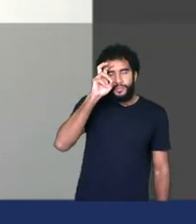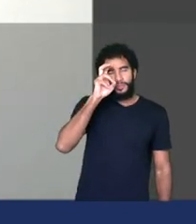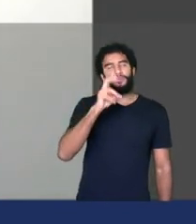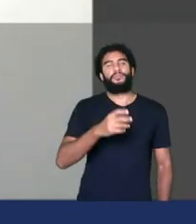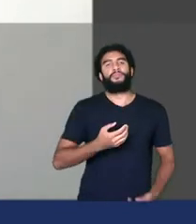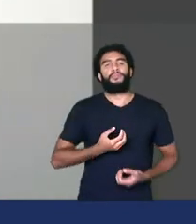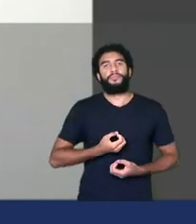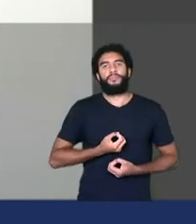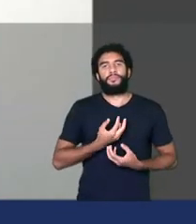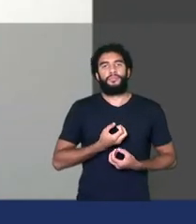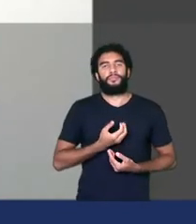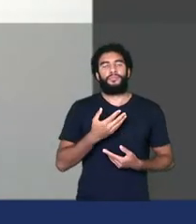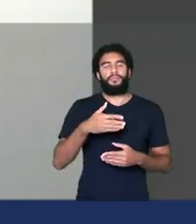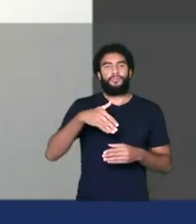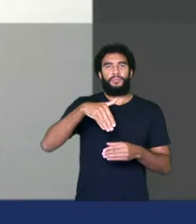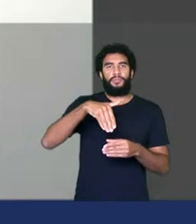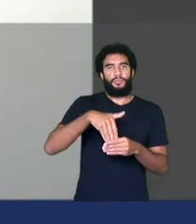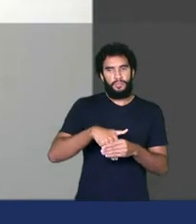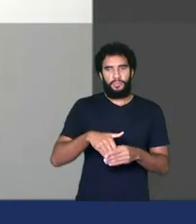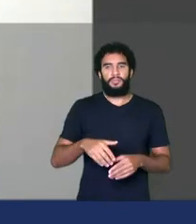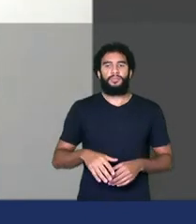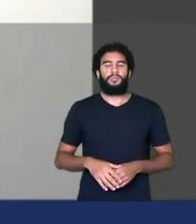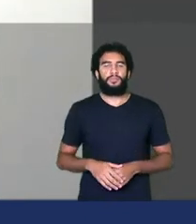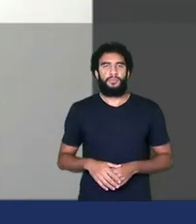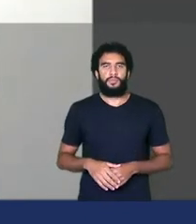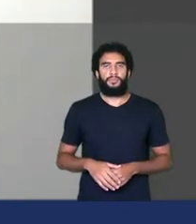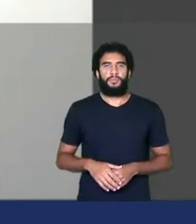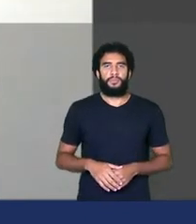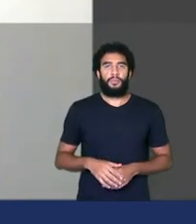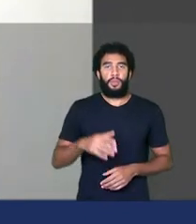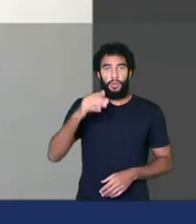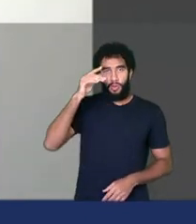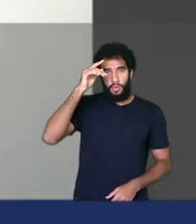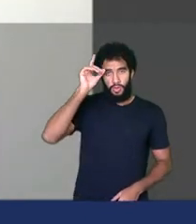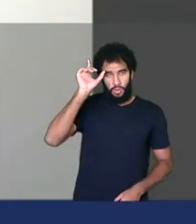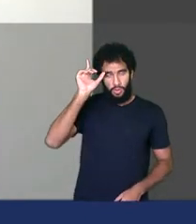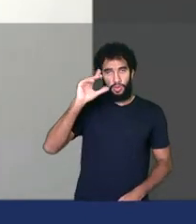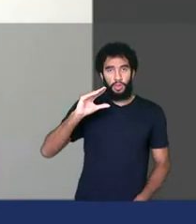QUINTA-FEIRA, ME PRONUNCIAR SOBRE A VOTAÇÃO QUE NÓS